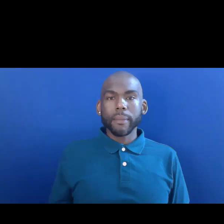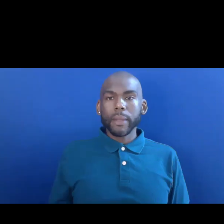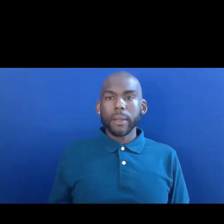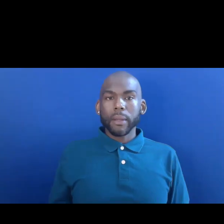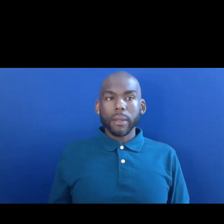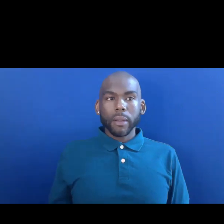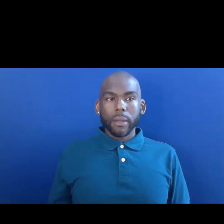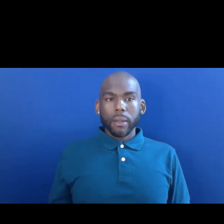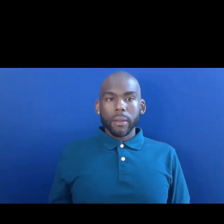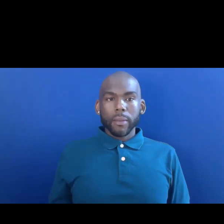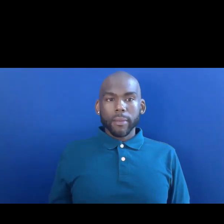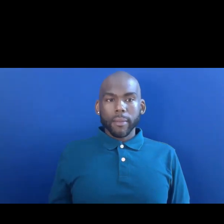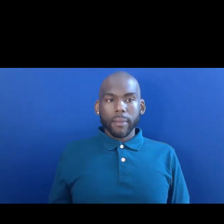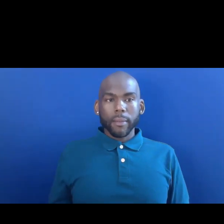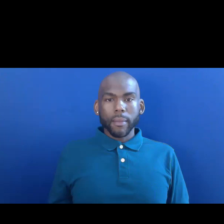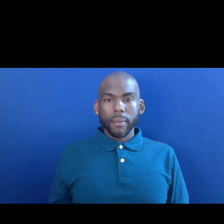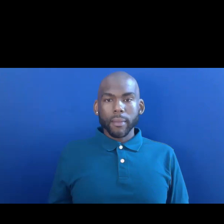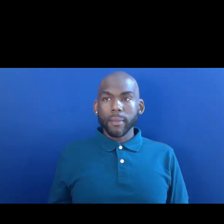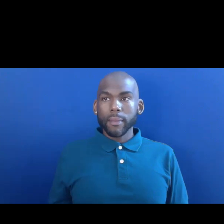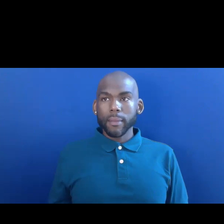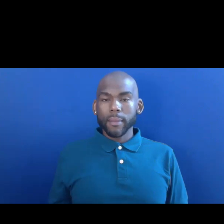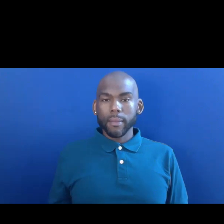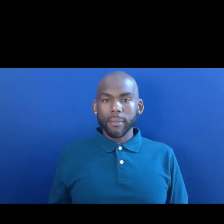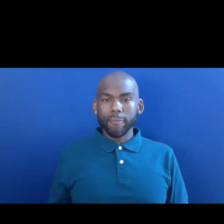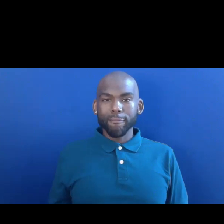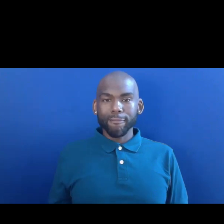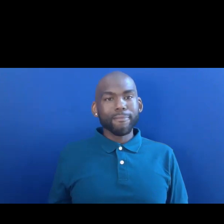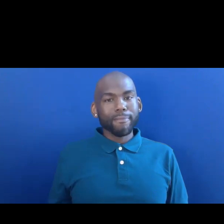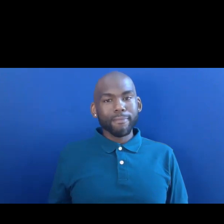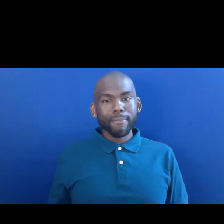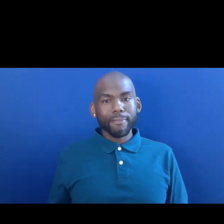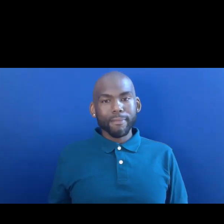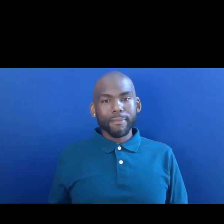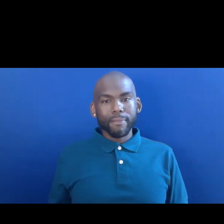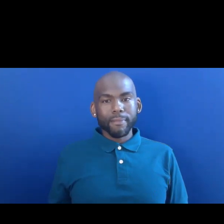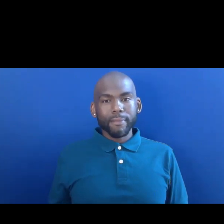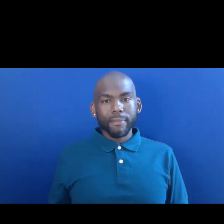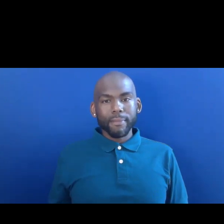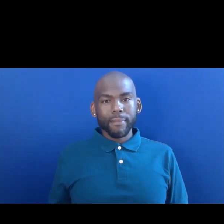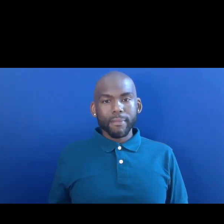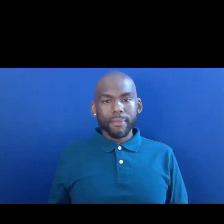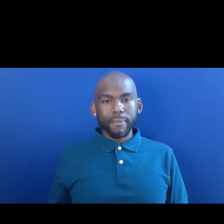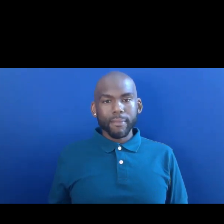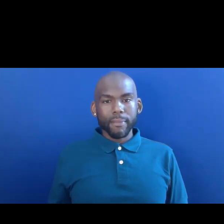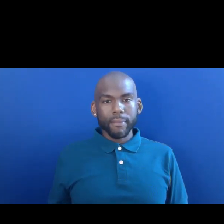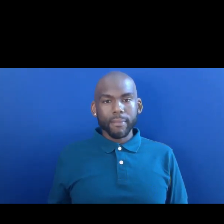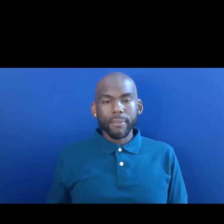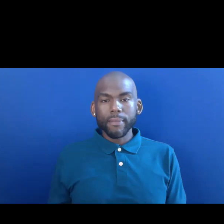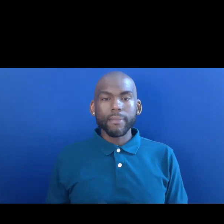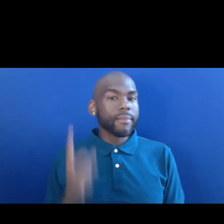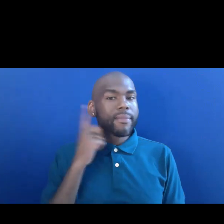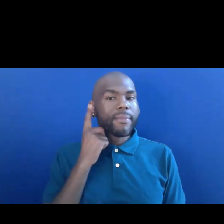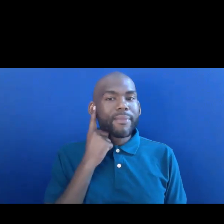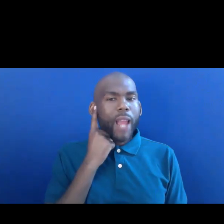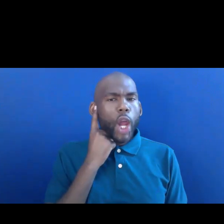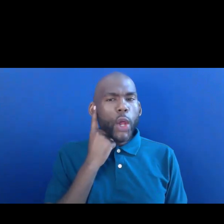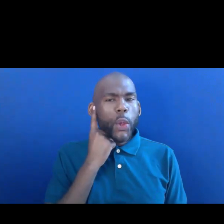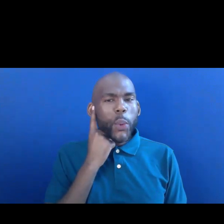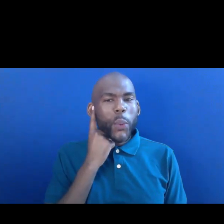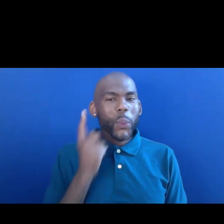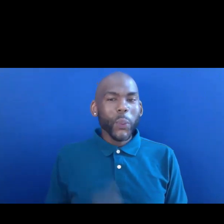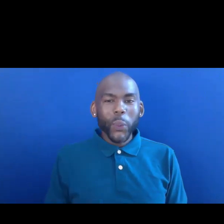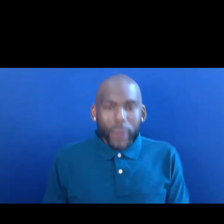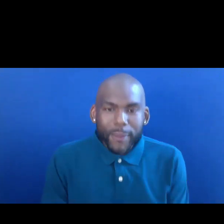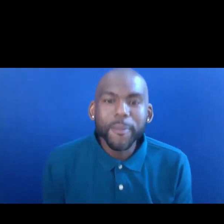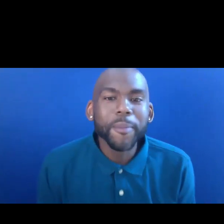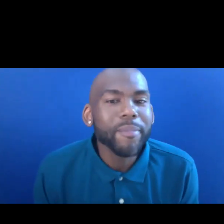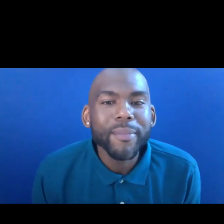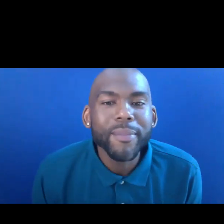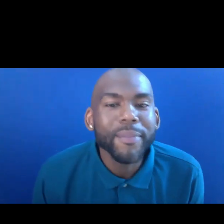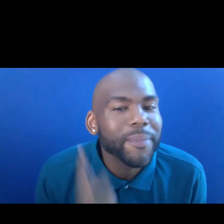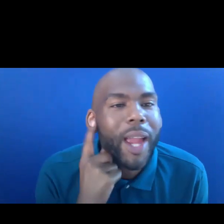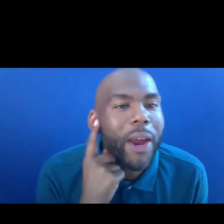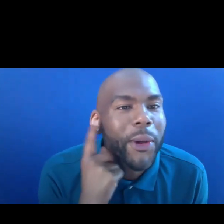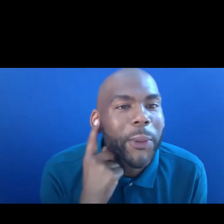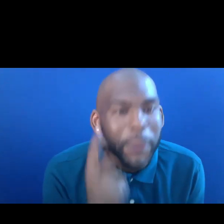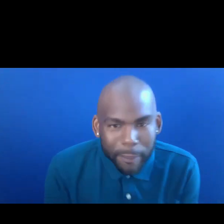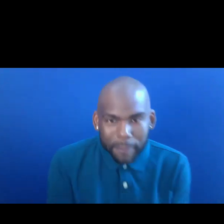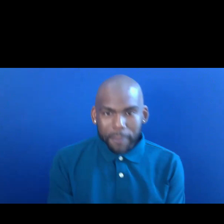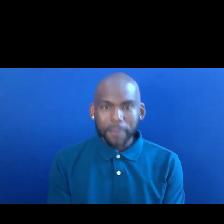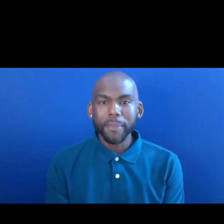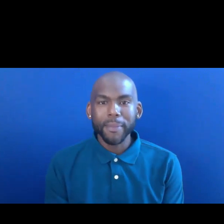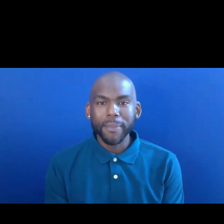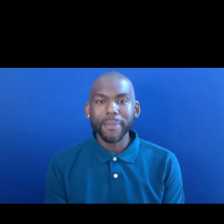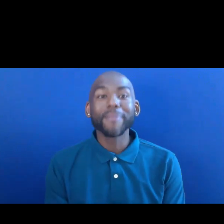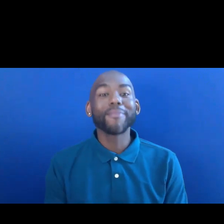Daniel Schreier: GOOD AFTERNOON, EVERYONE.